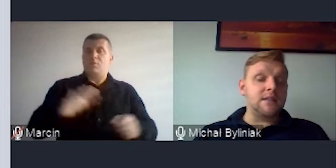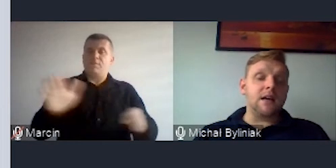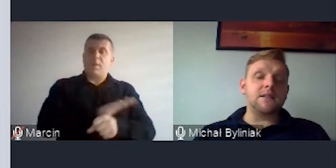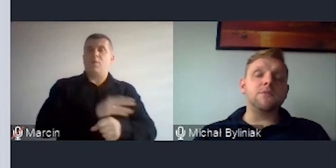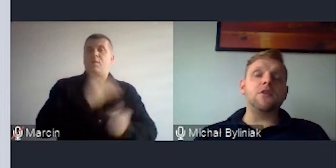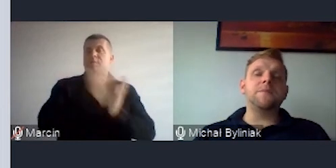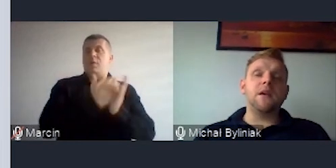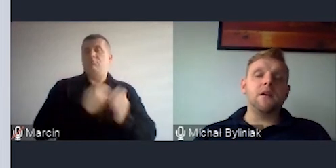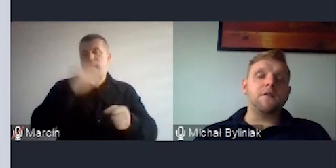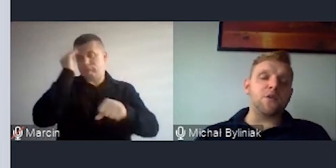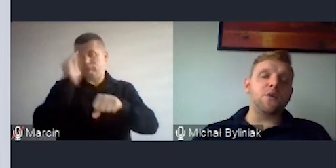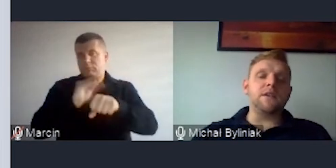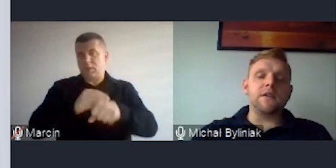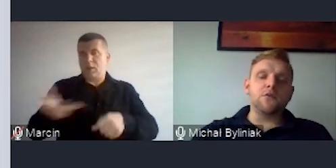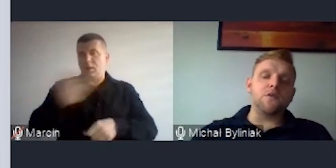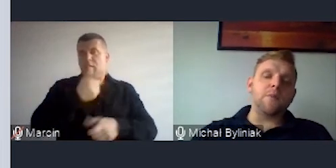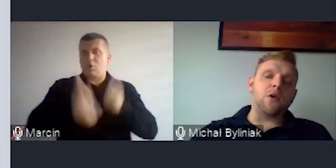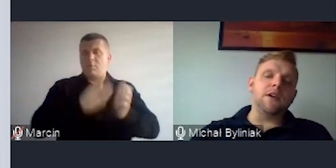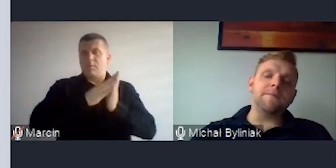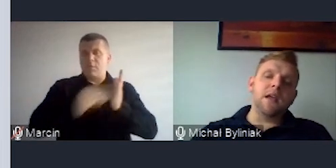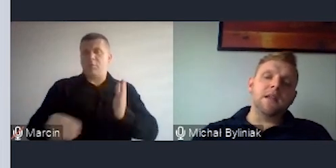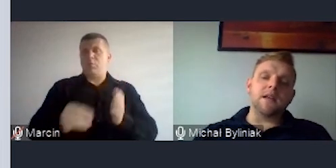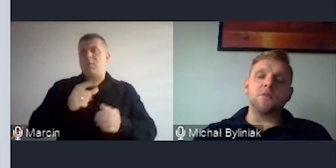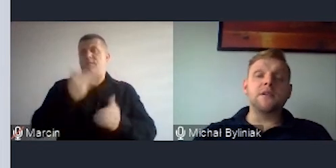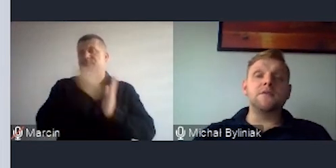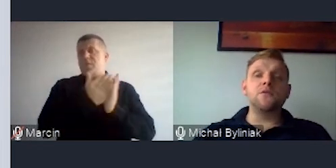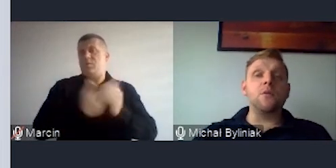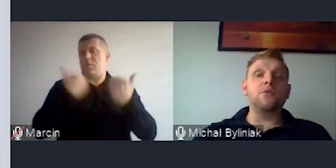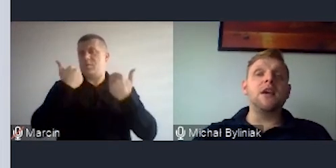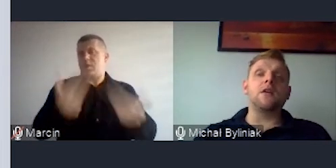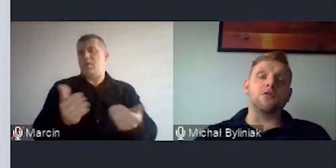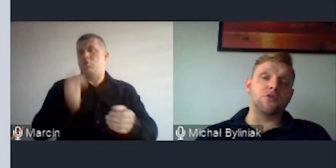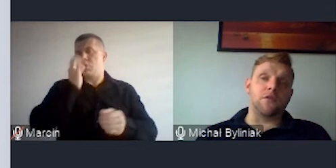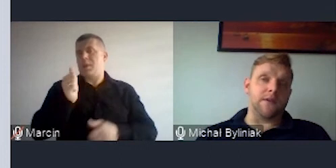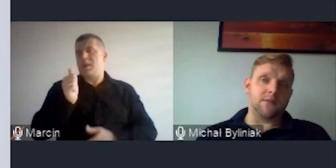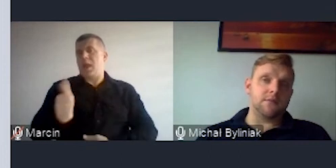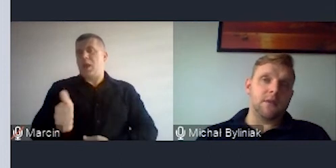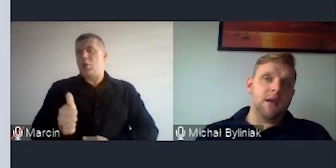Zachęcam do formułowania warunków, bo one dadzą Państwu dobrą jakość ofert.